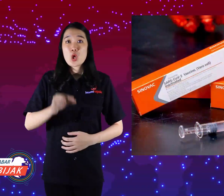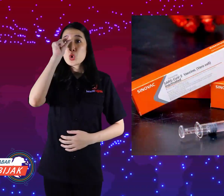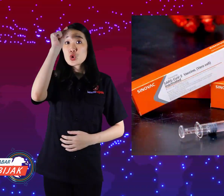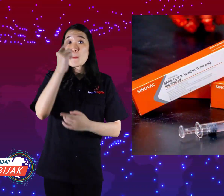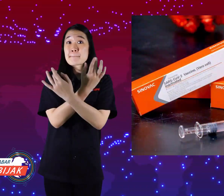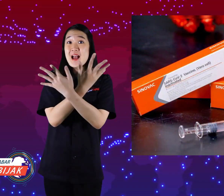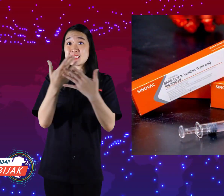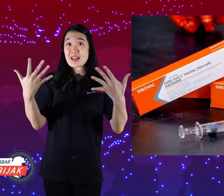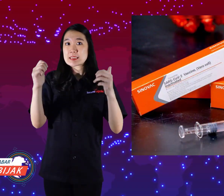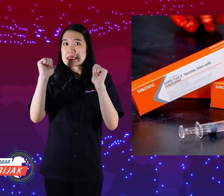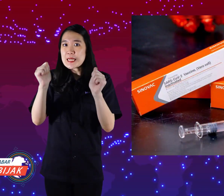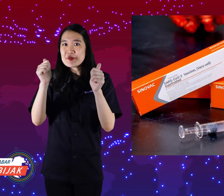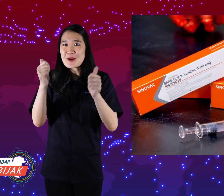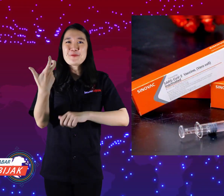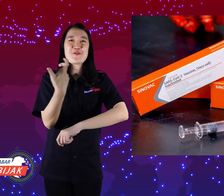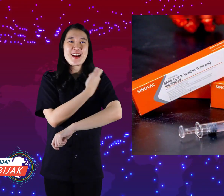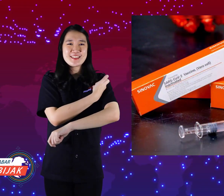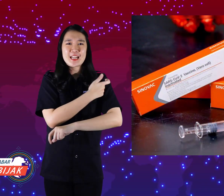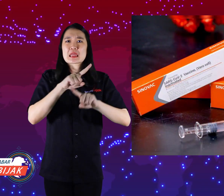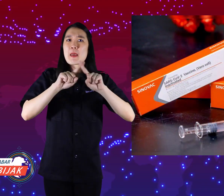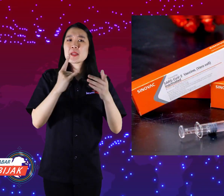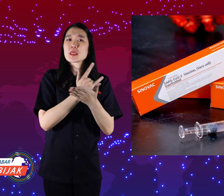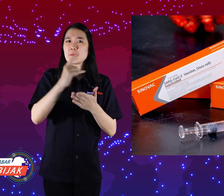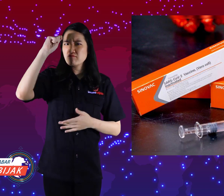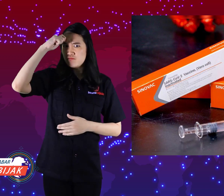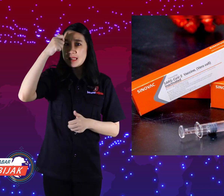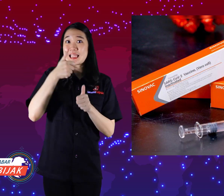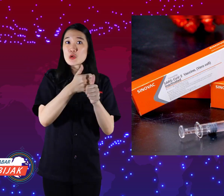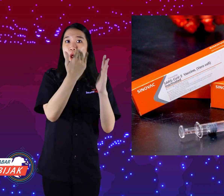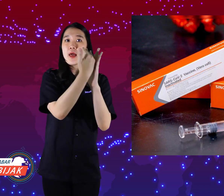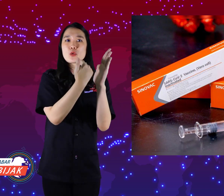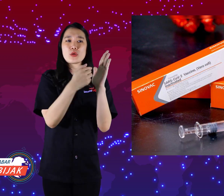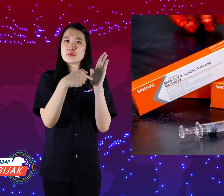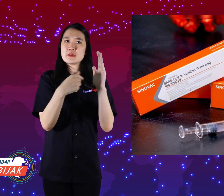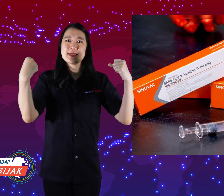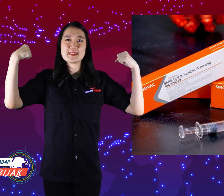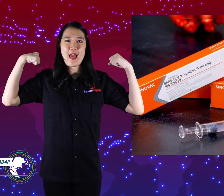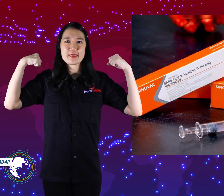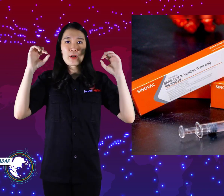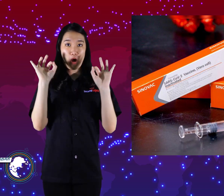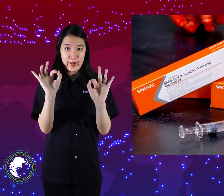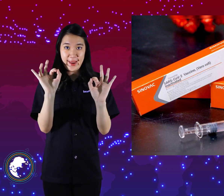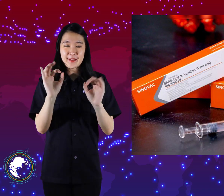Untuk masyarakat bersiap divaksin tapi tetap ingat taat protokol kesehatan ya!